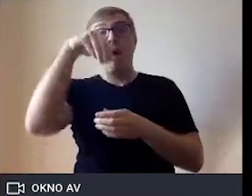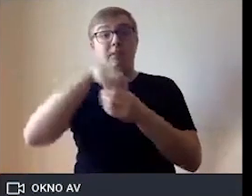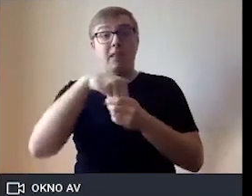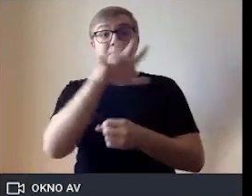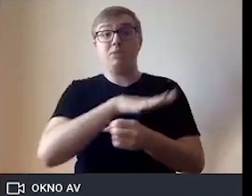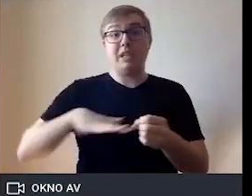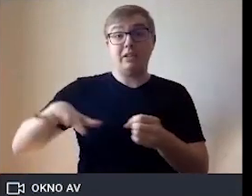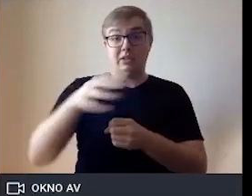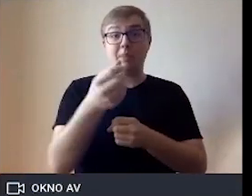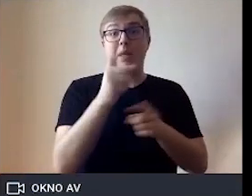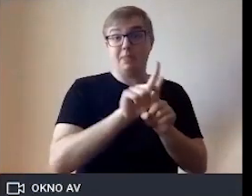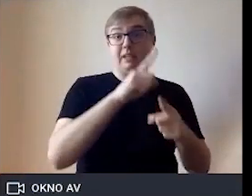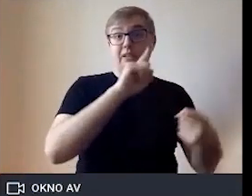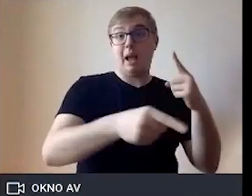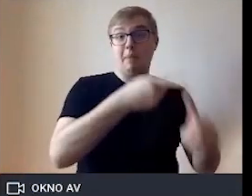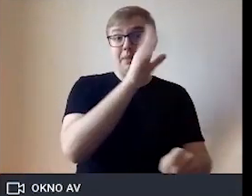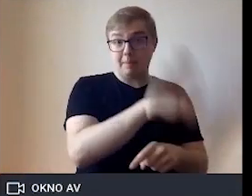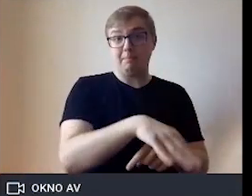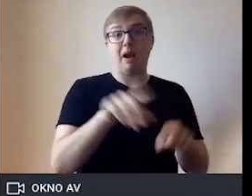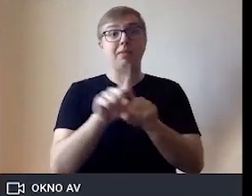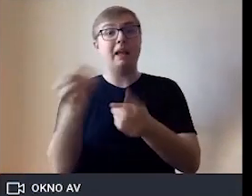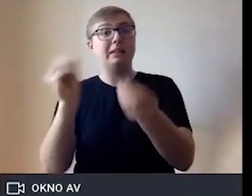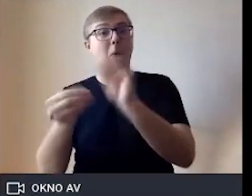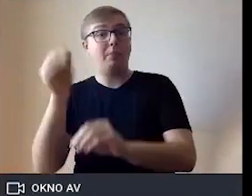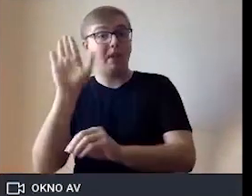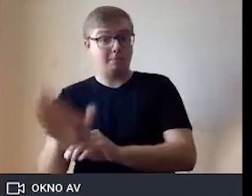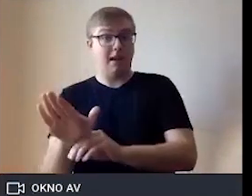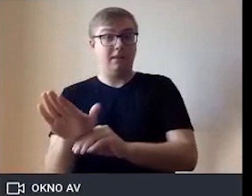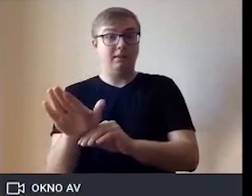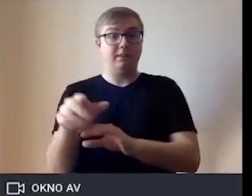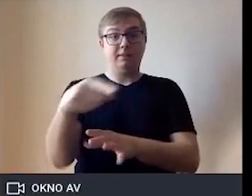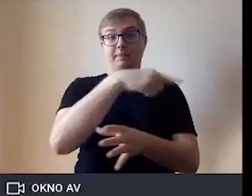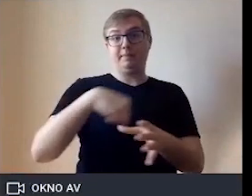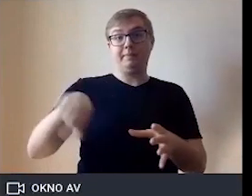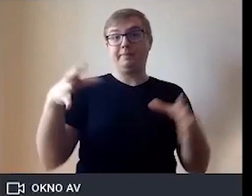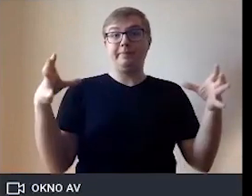Zawiera w sobie także funkcję gramatyczną, składniową i lingwistyczną.